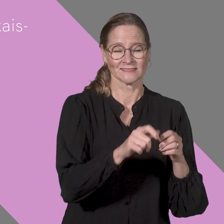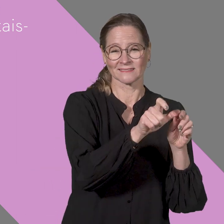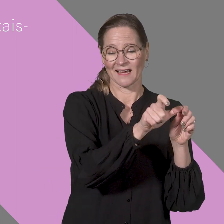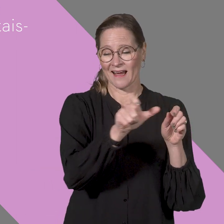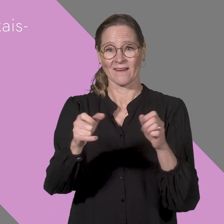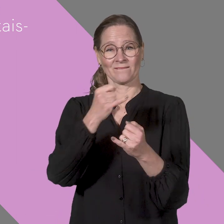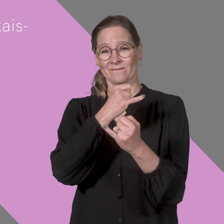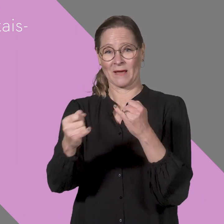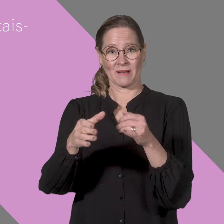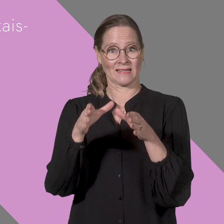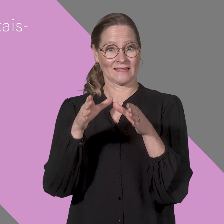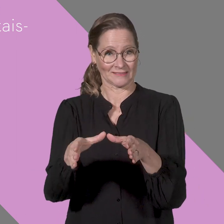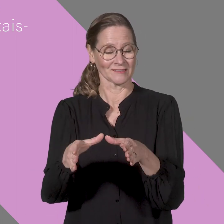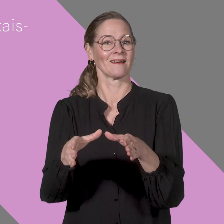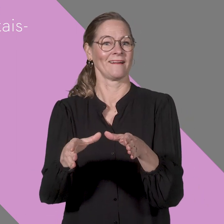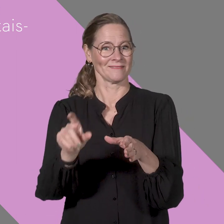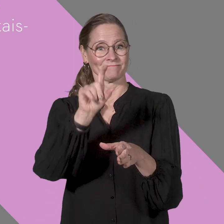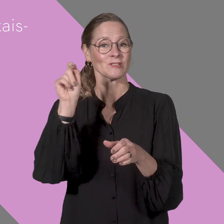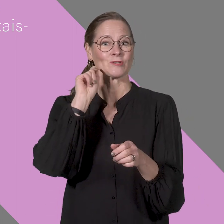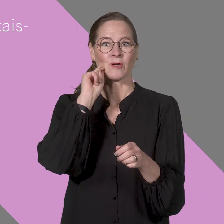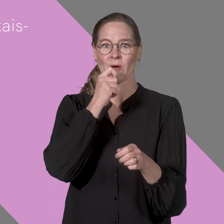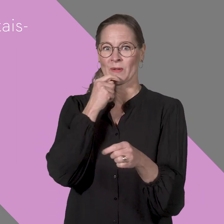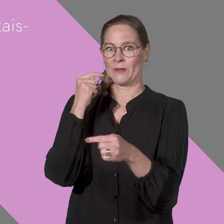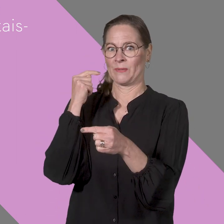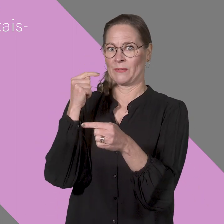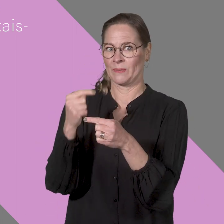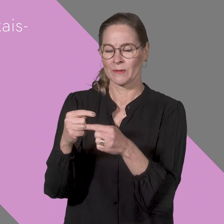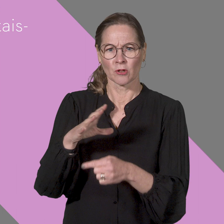Sarjan viimeisessä jaksossa joulu on lähestymässä, -